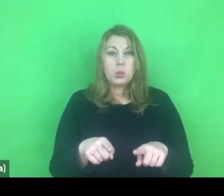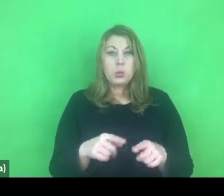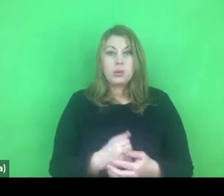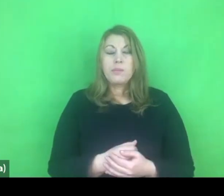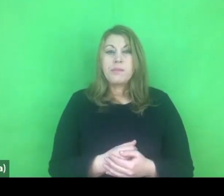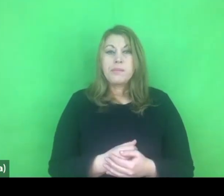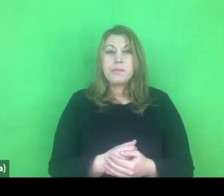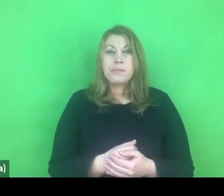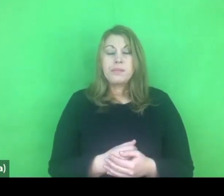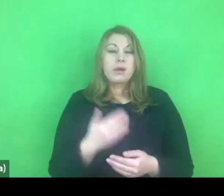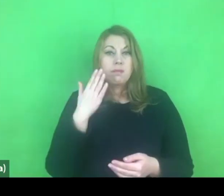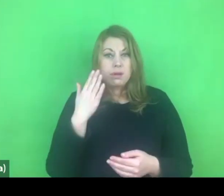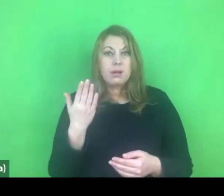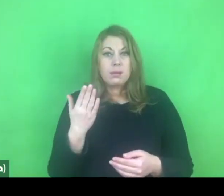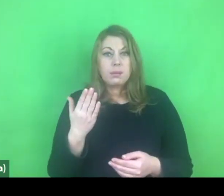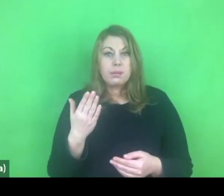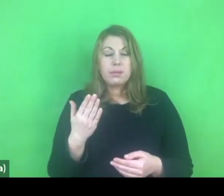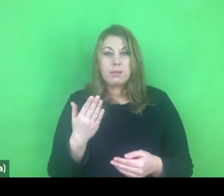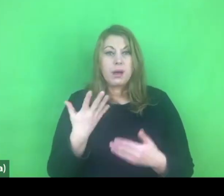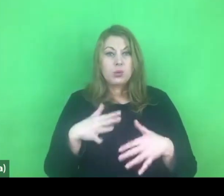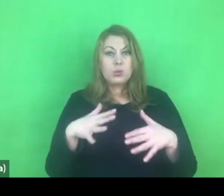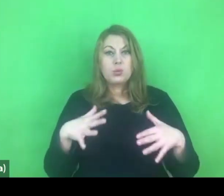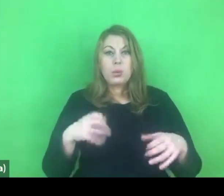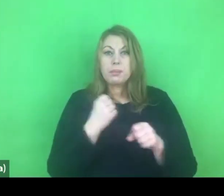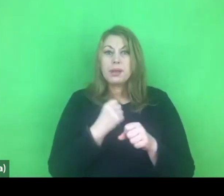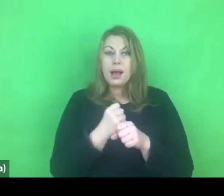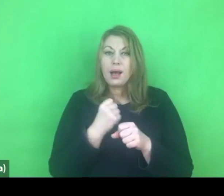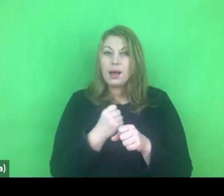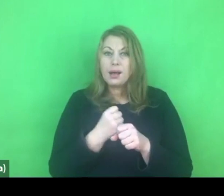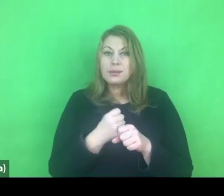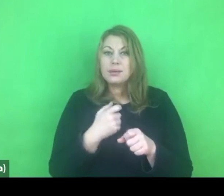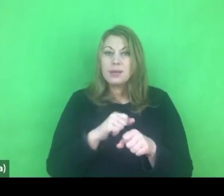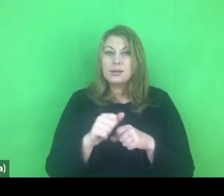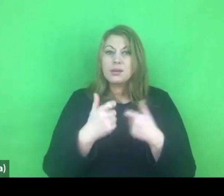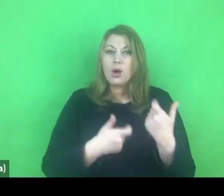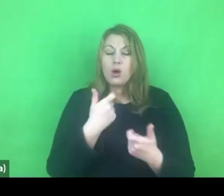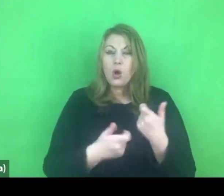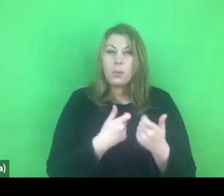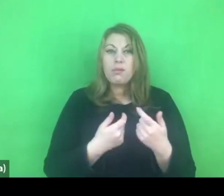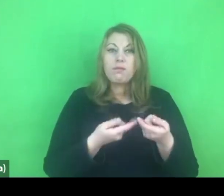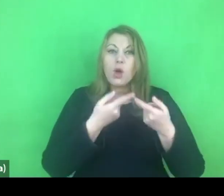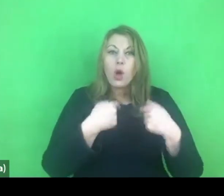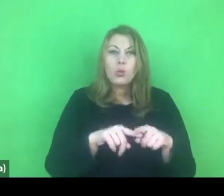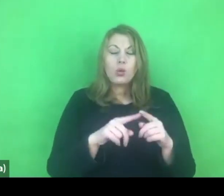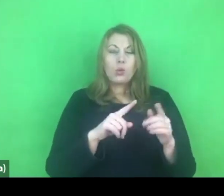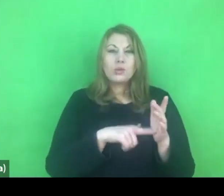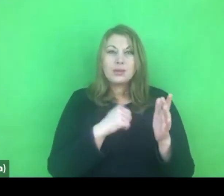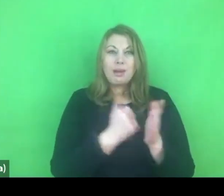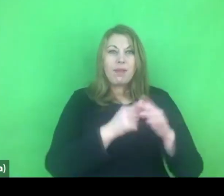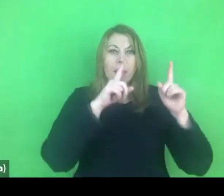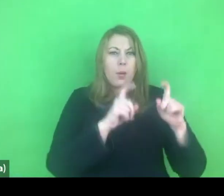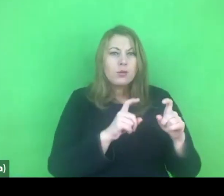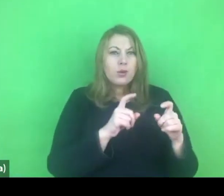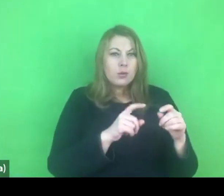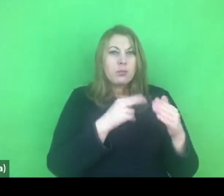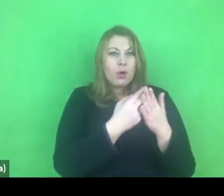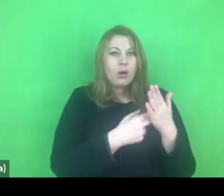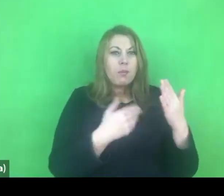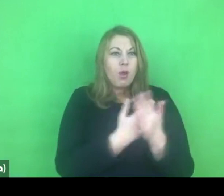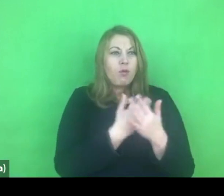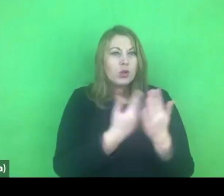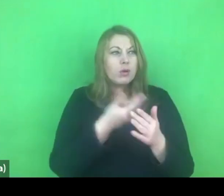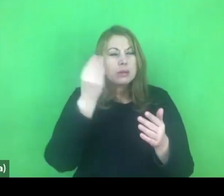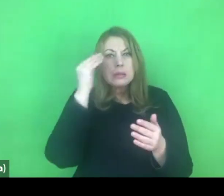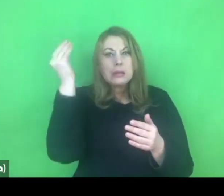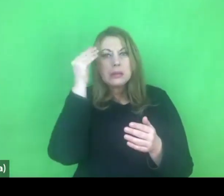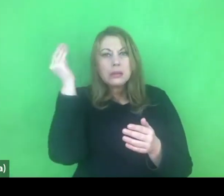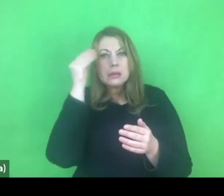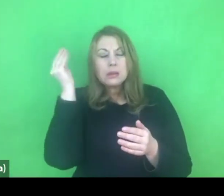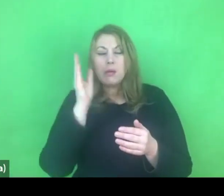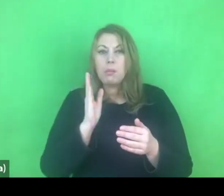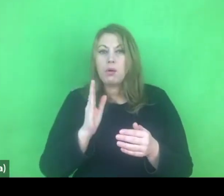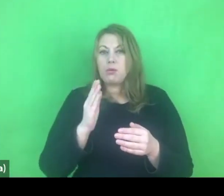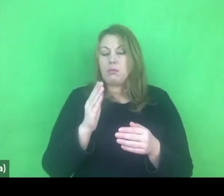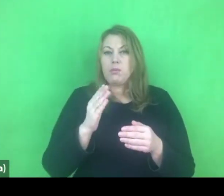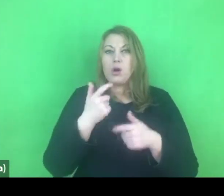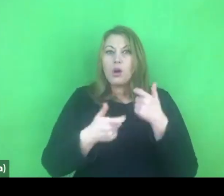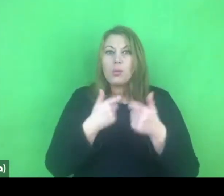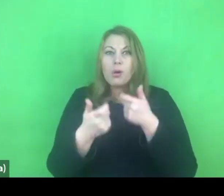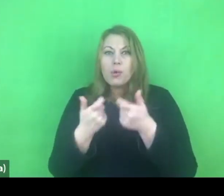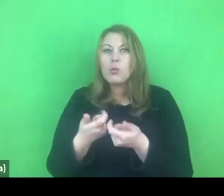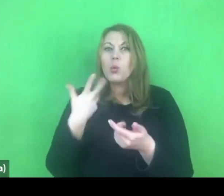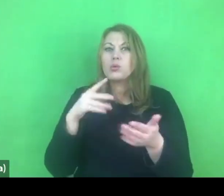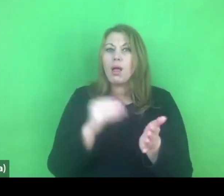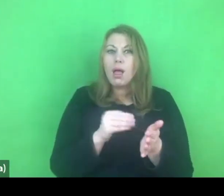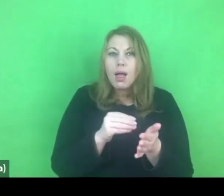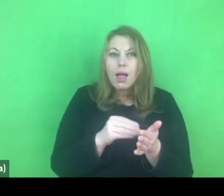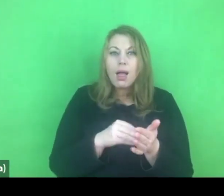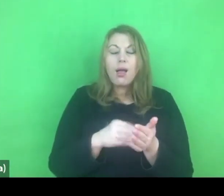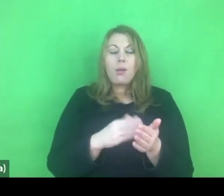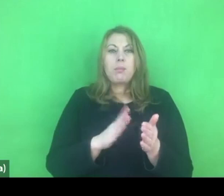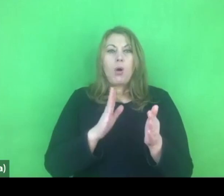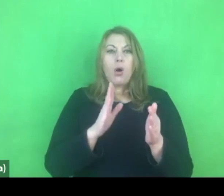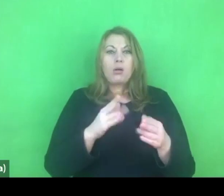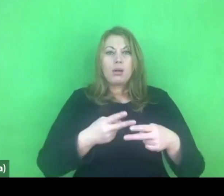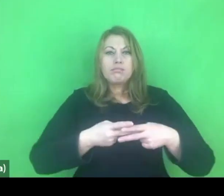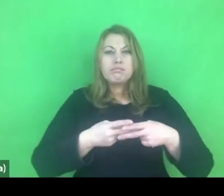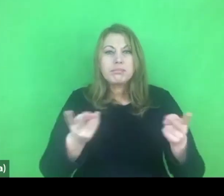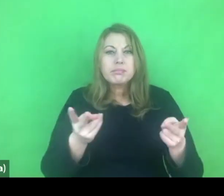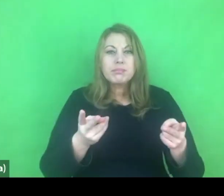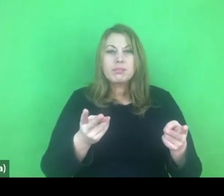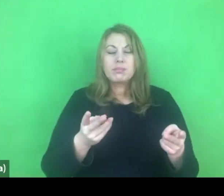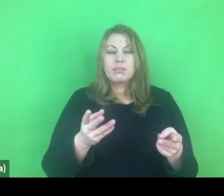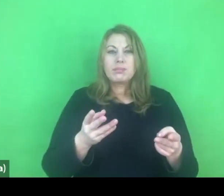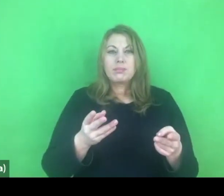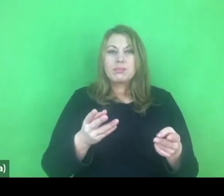Skoro wiemy, jak dużo pracy wymaga opracowanie tego programu, wdrożenie go, opracowanie lokalne na bazie programu krajowego.